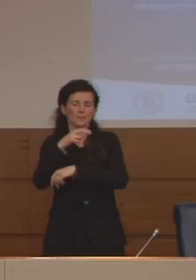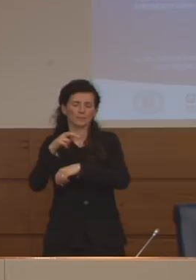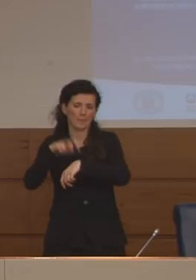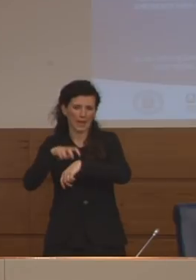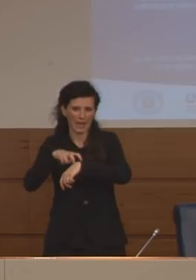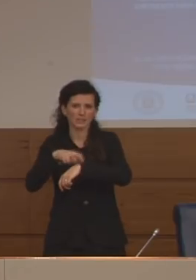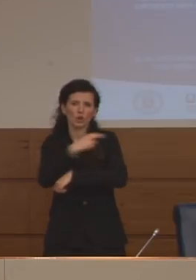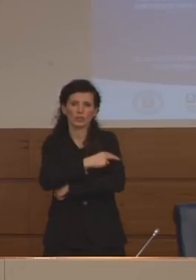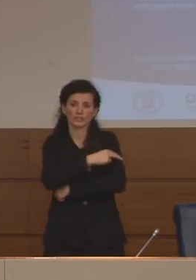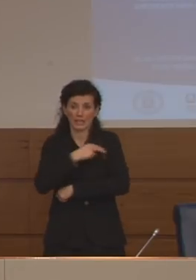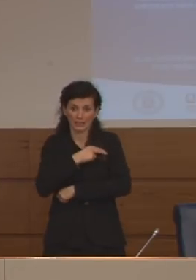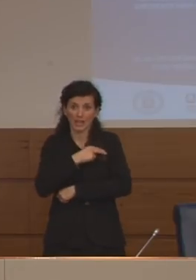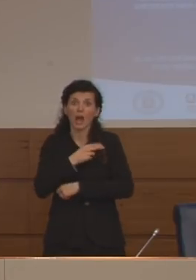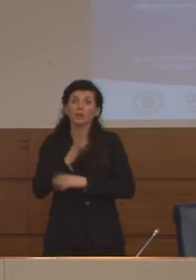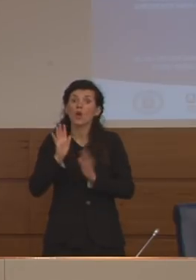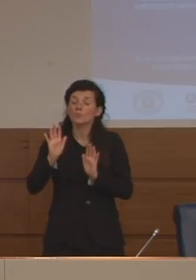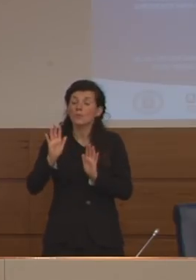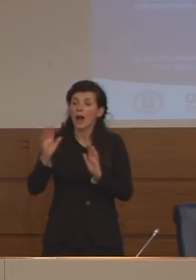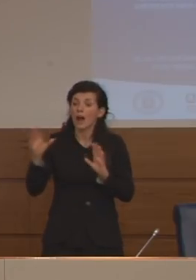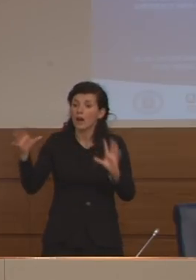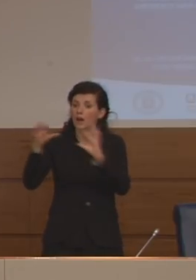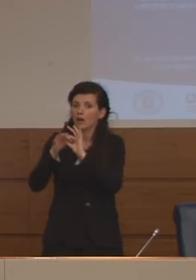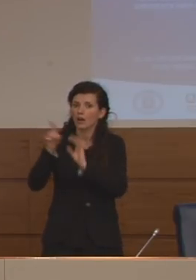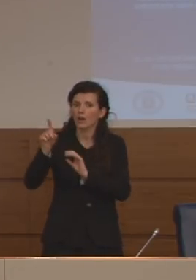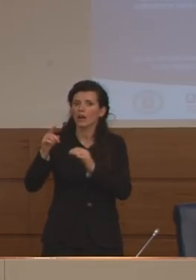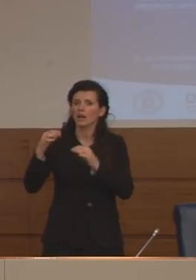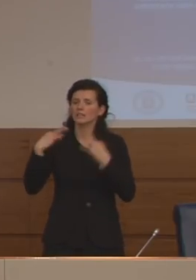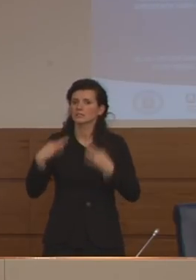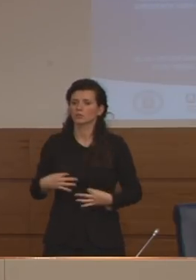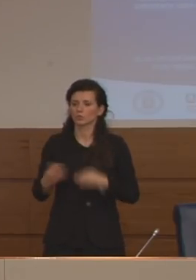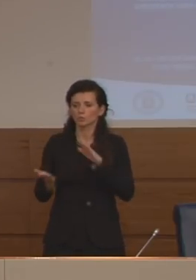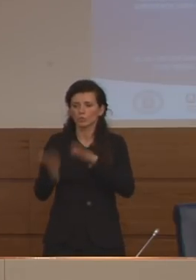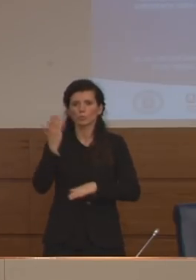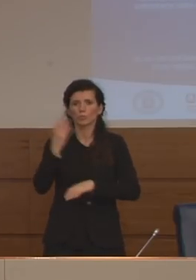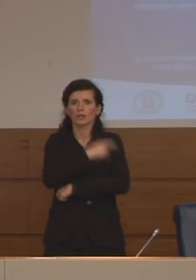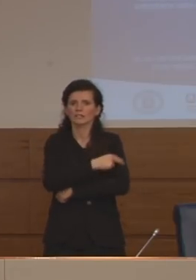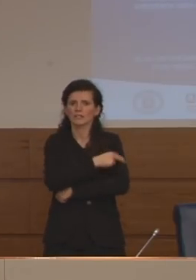dare un parere, a supportare poi le aziende nel percorso di conversione,